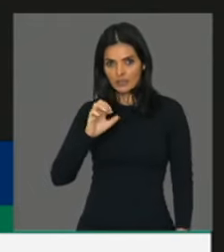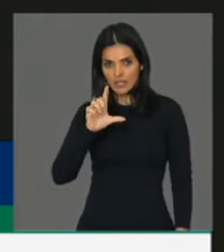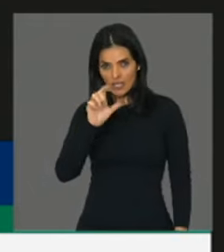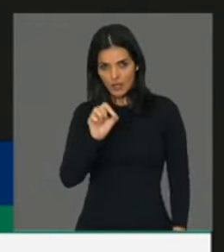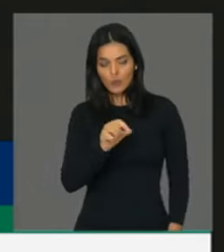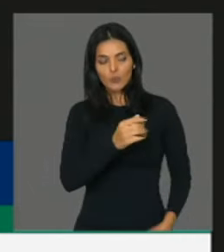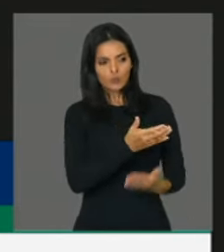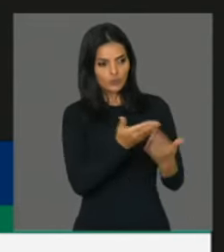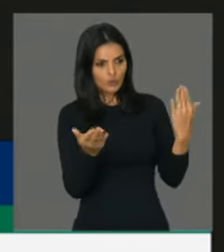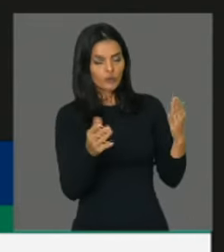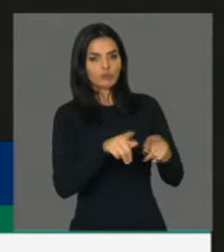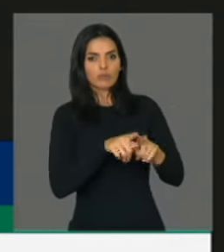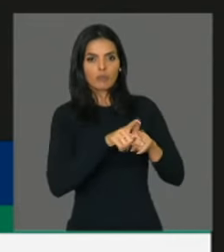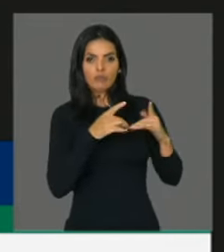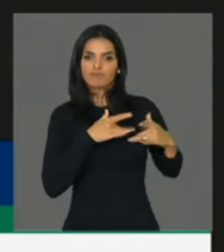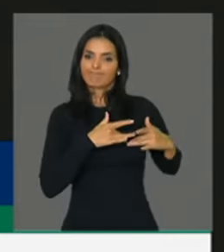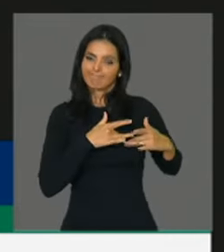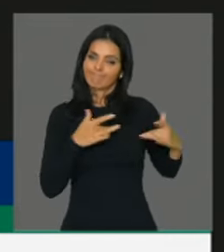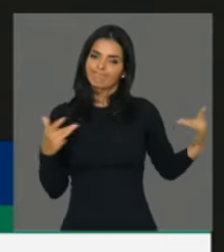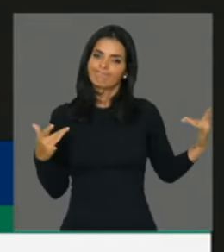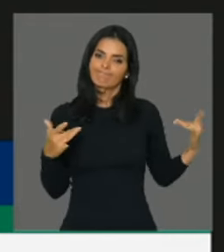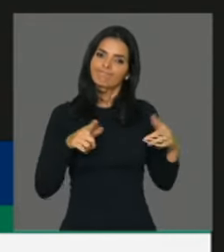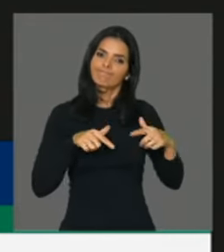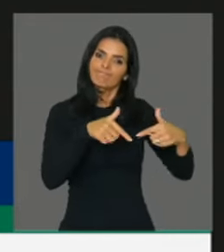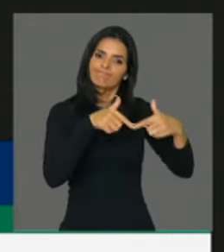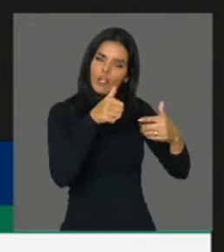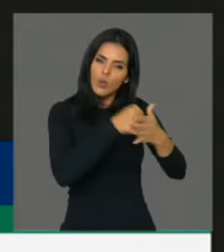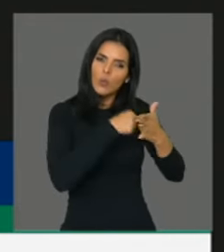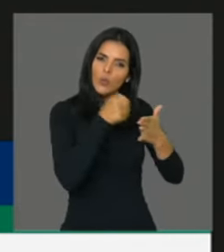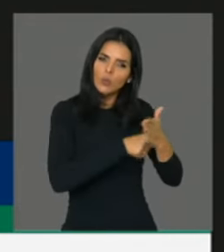PARES QUE SE... SOL DARZ ITIVG COM ESSA CAUSA, QUE A GENTE COLOCASSE PARA VOTAR O PROJETO